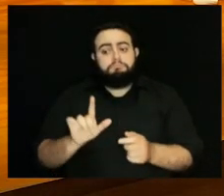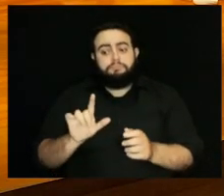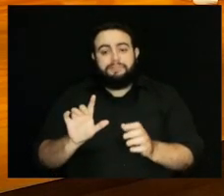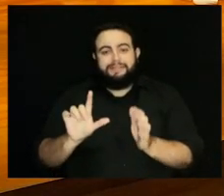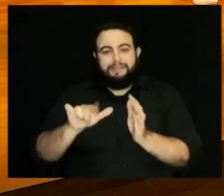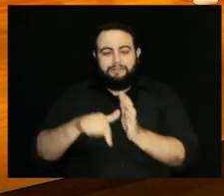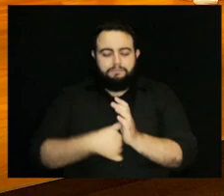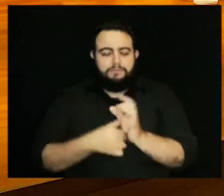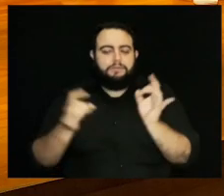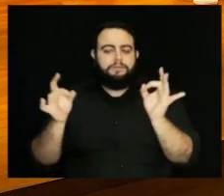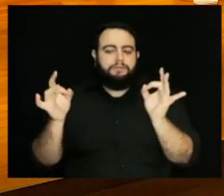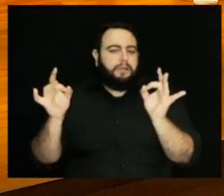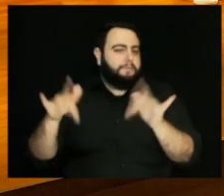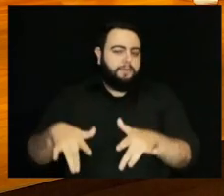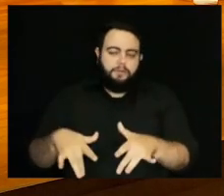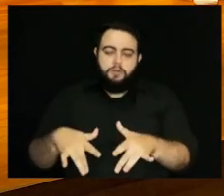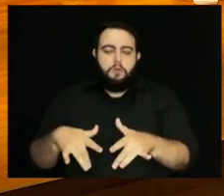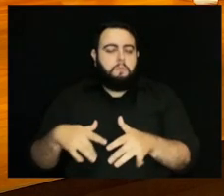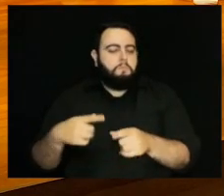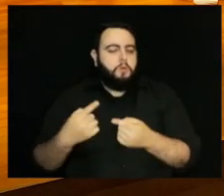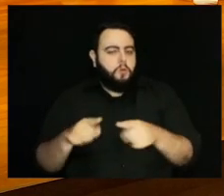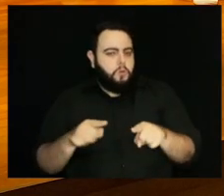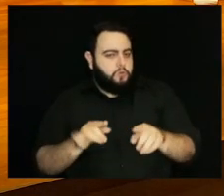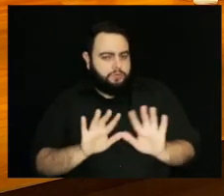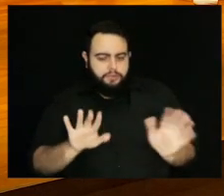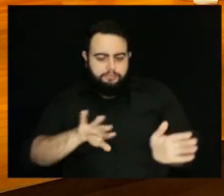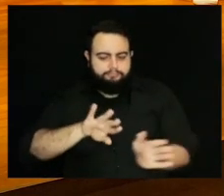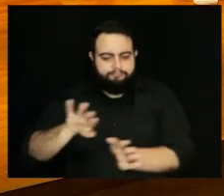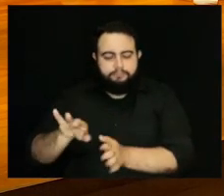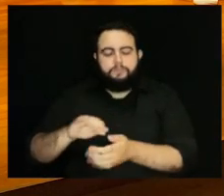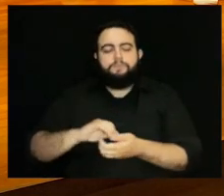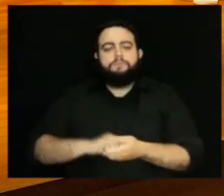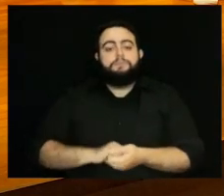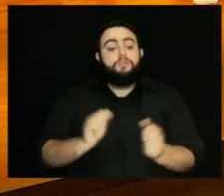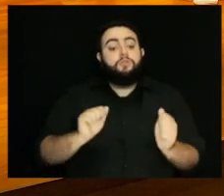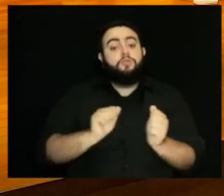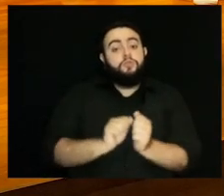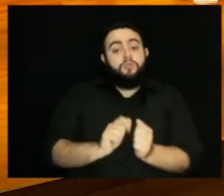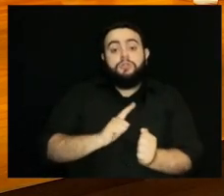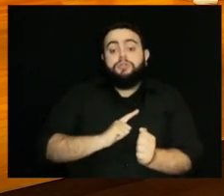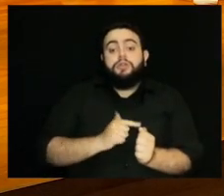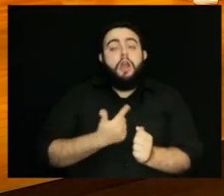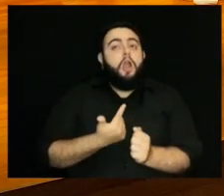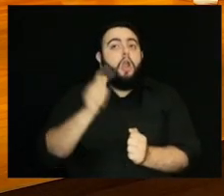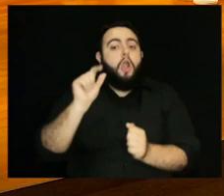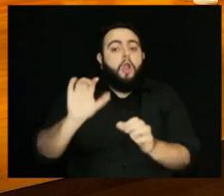música, virou dono de estúdio. Mas junto com essa geração do Fernando, tinha vários outros grupos que começavam